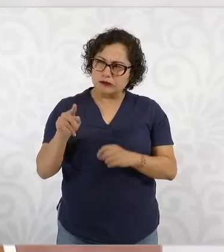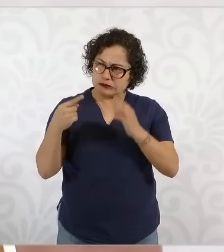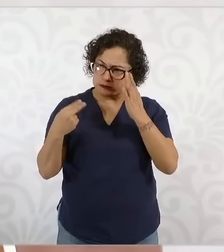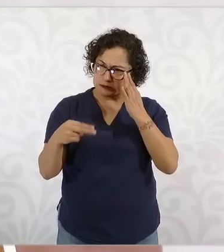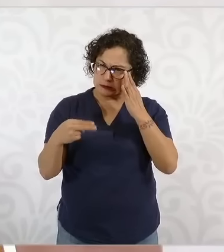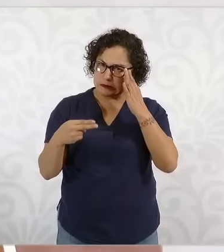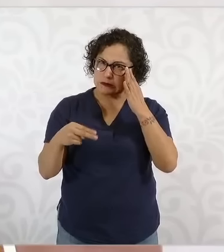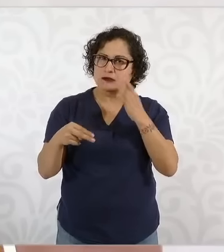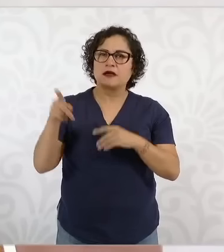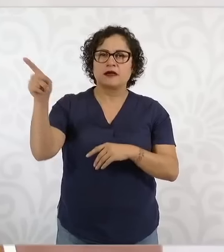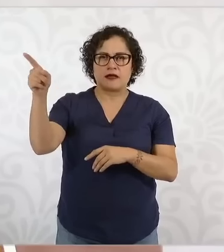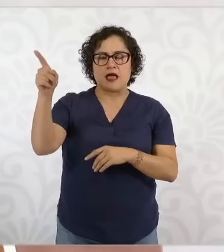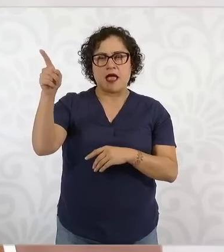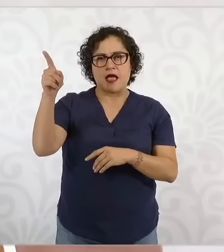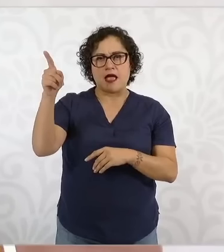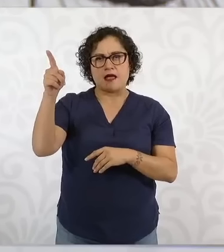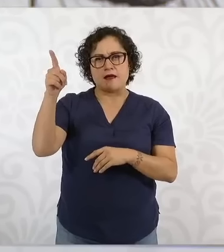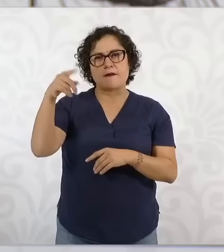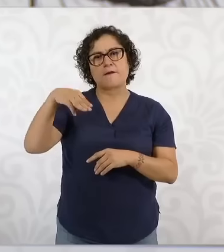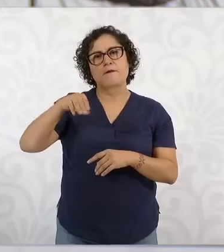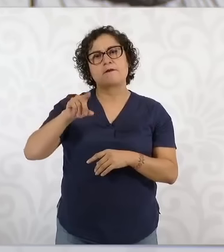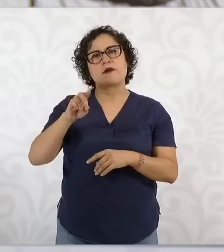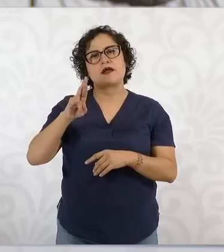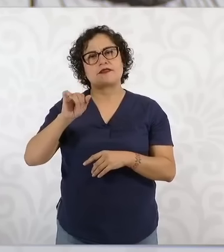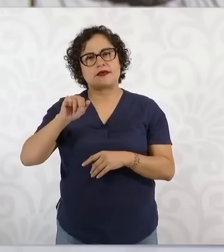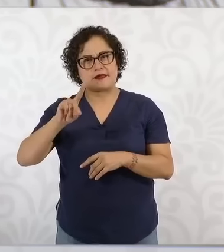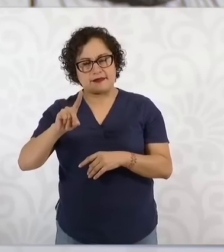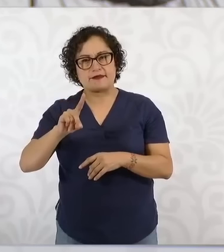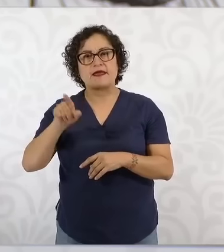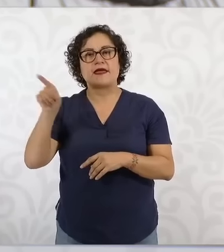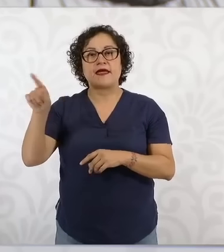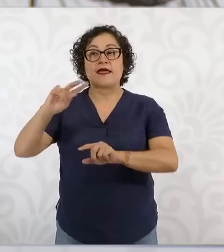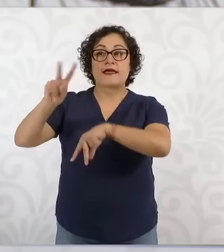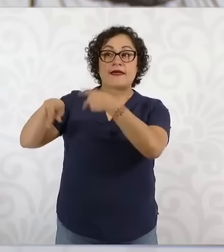en Madrid, cuando fue al stand de México donde justamente había la exposición